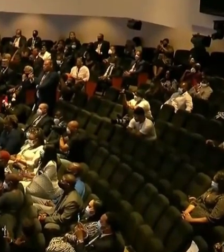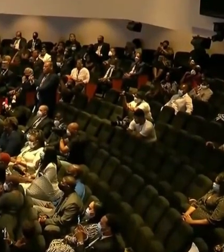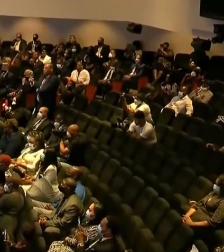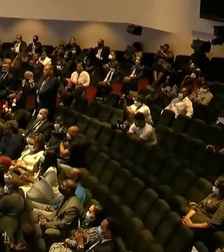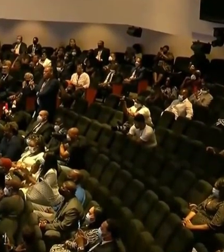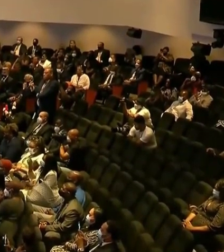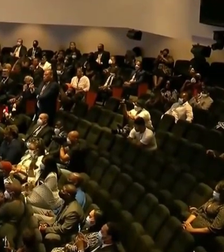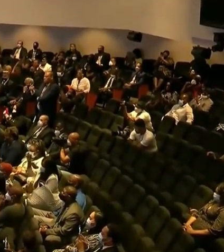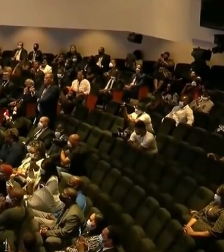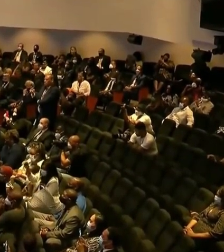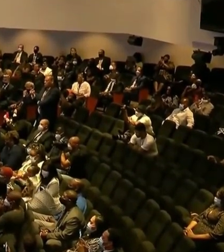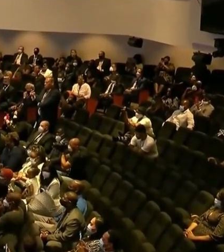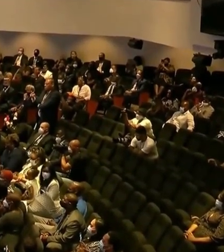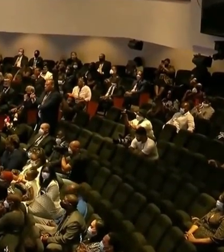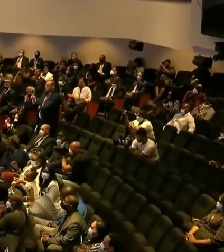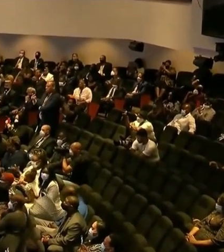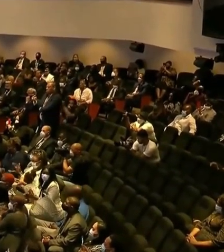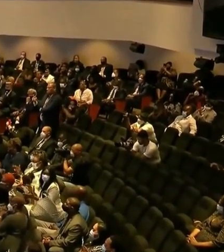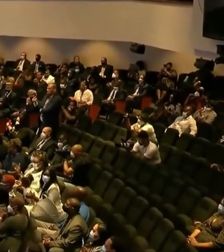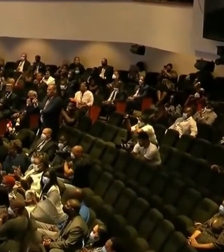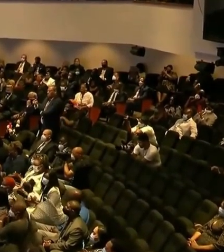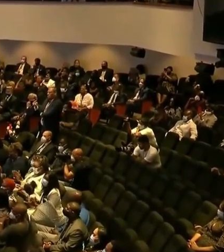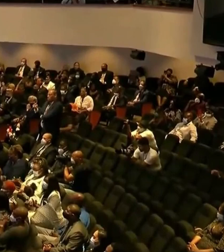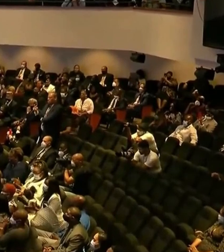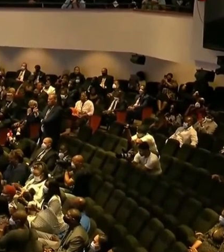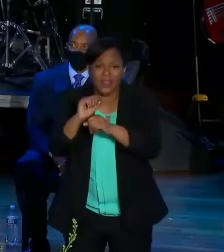men ni hade erat knä på vår nacke